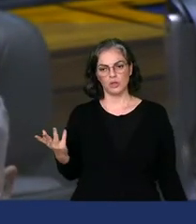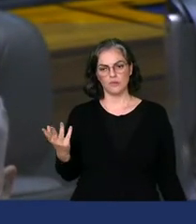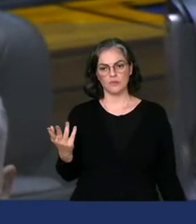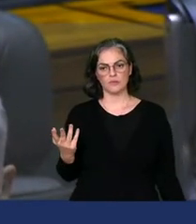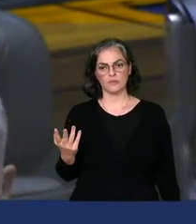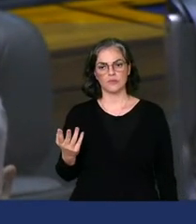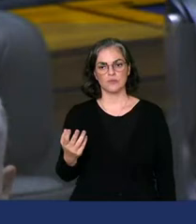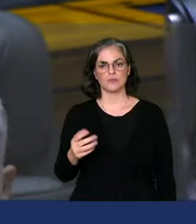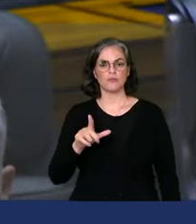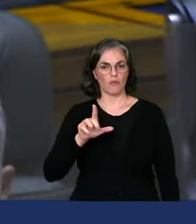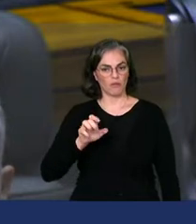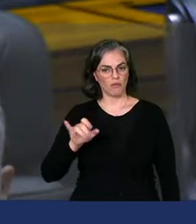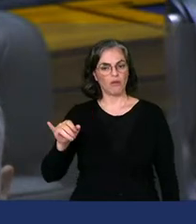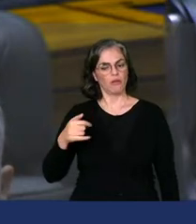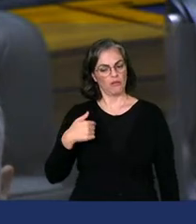PL. -- [DEPUTADA]: PAGA